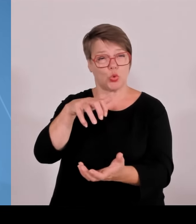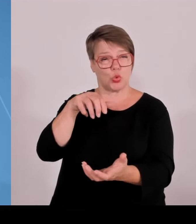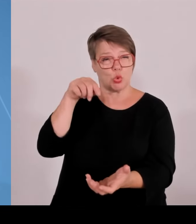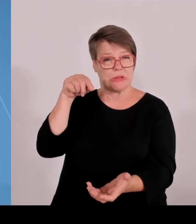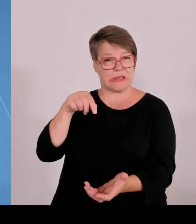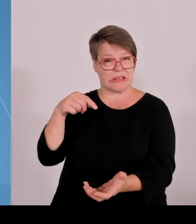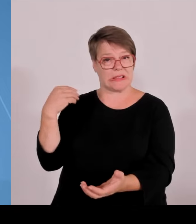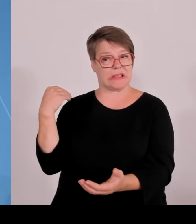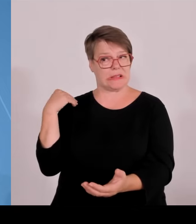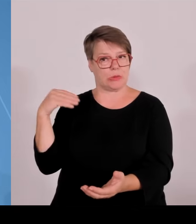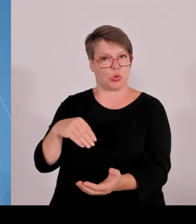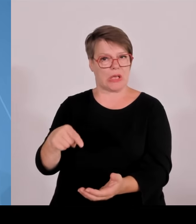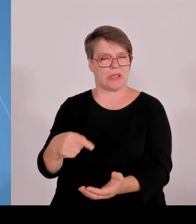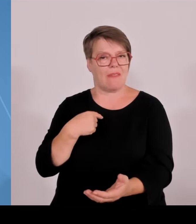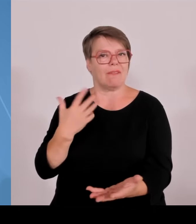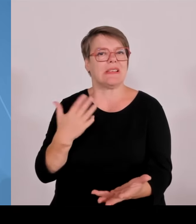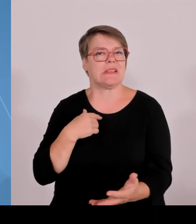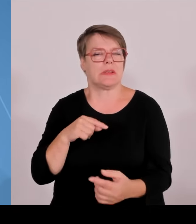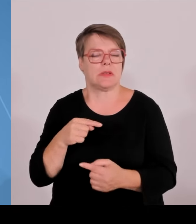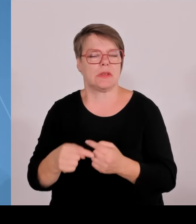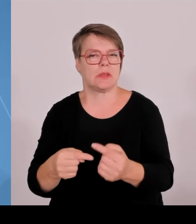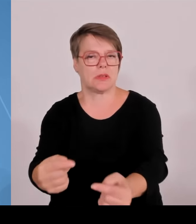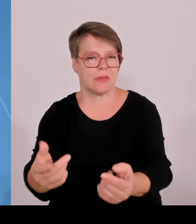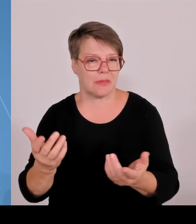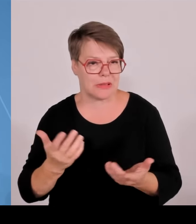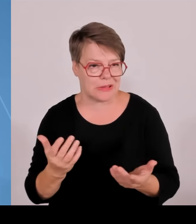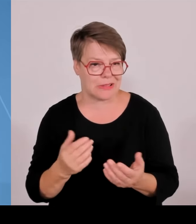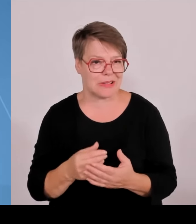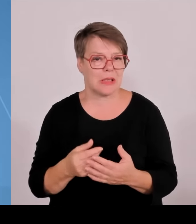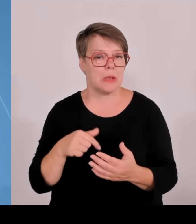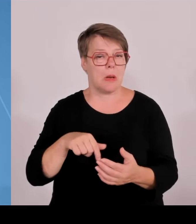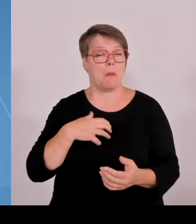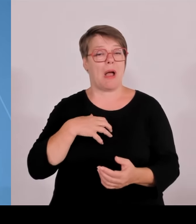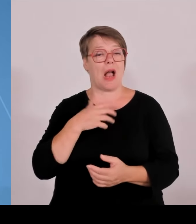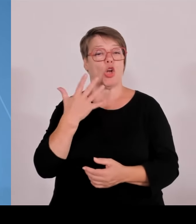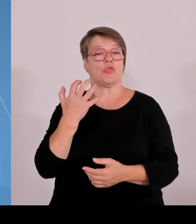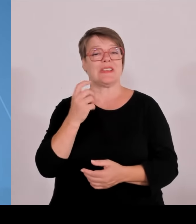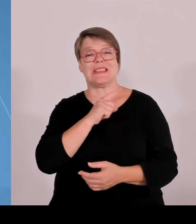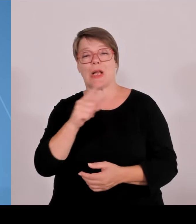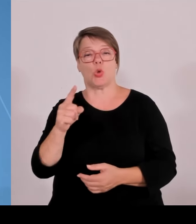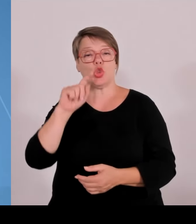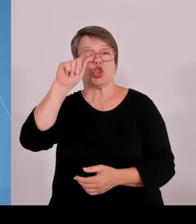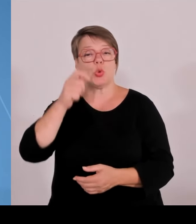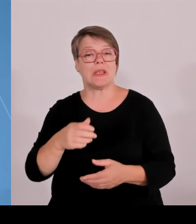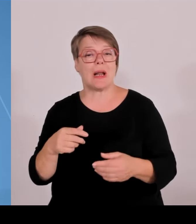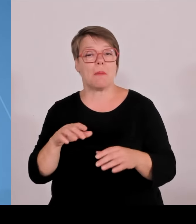Professoren ebenfalls deutlich angewachsen um 40 %, und zwar auf